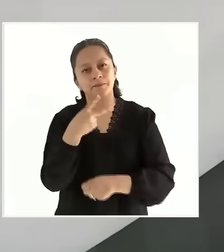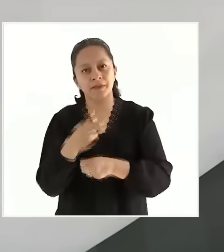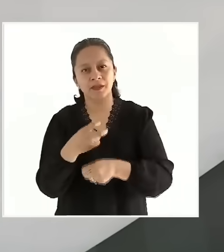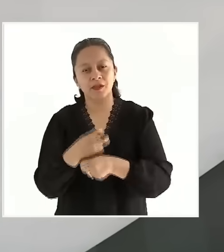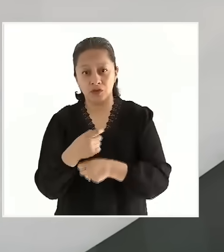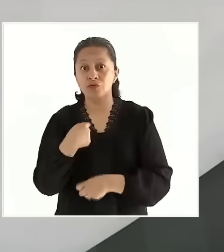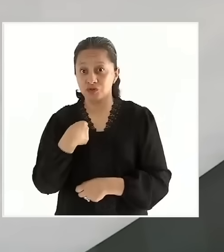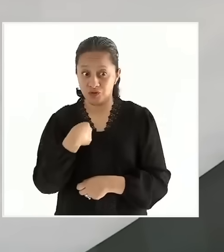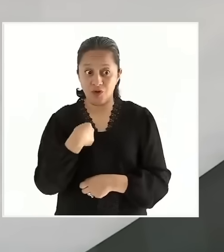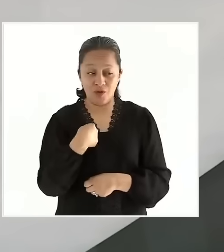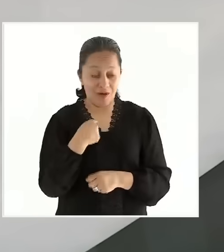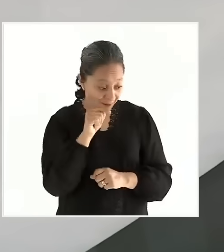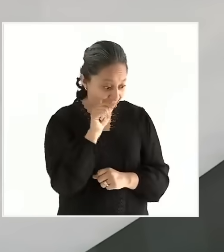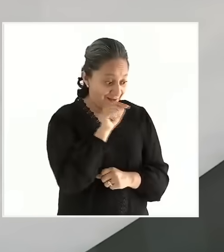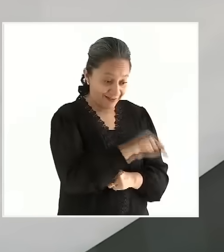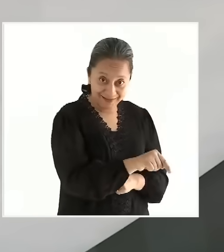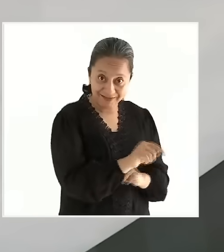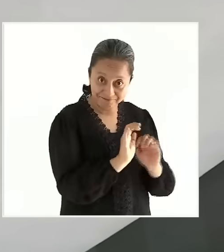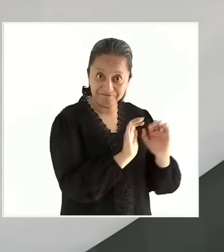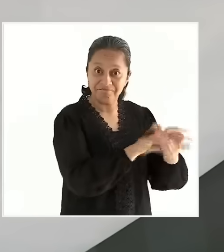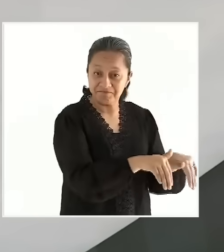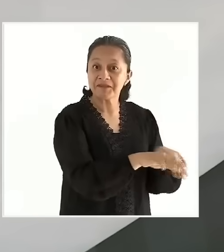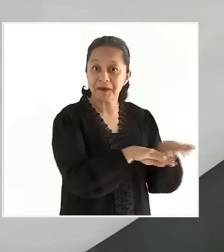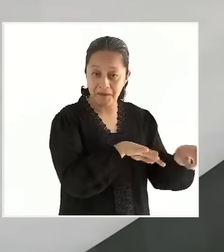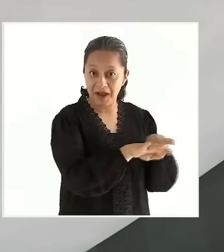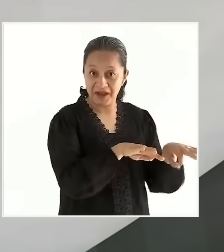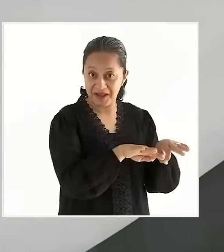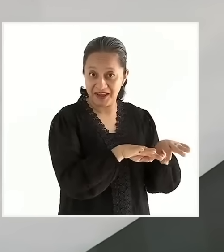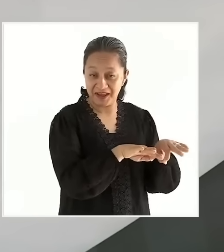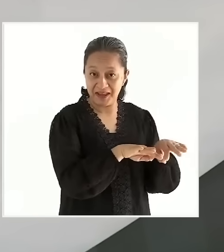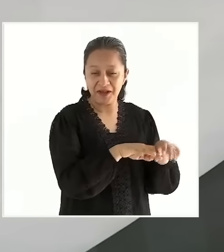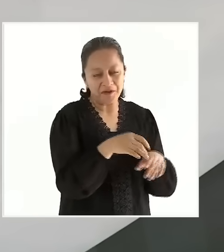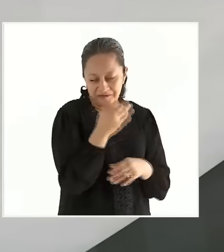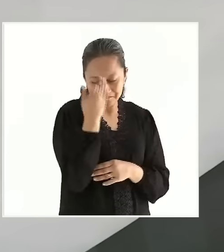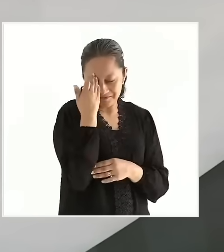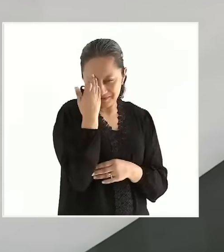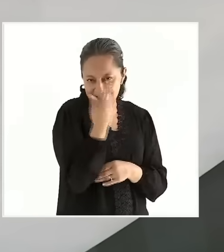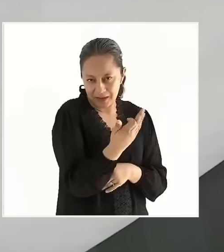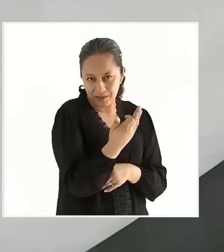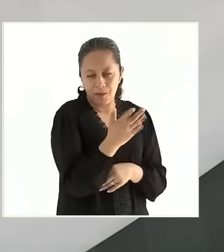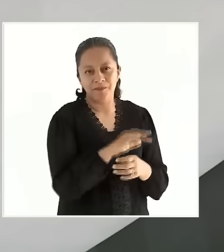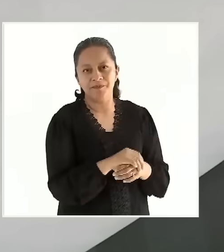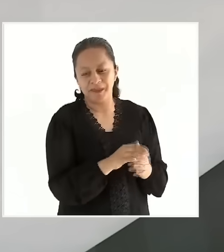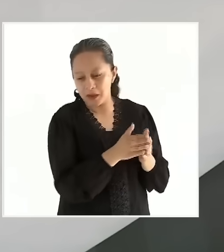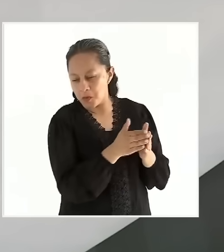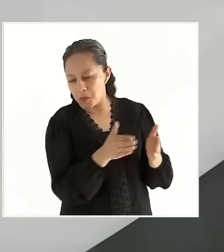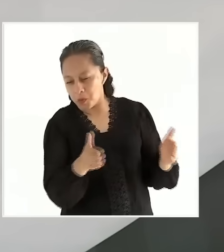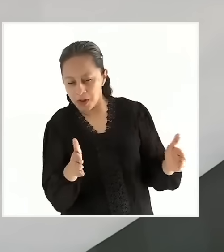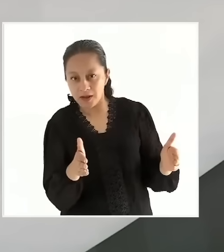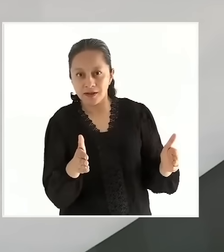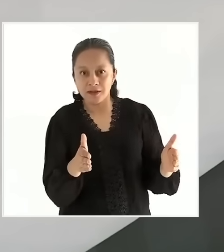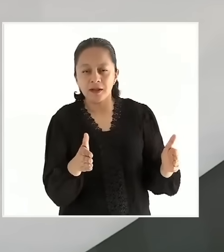trabajadora de CFE, aunque no lo crean, trabajé un tiempo, hubo una época en que los académicos